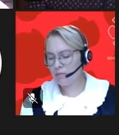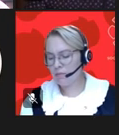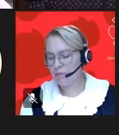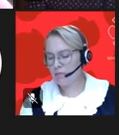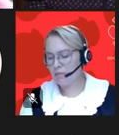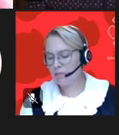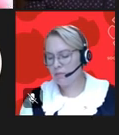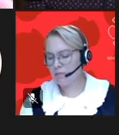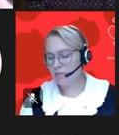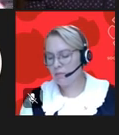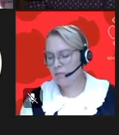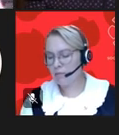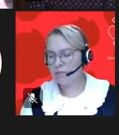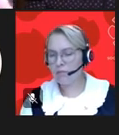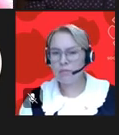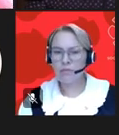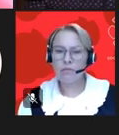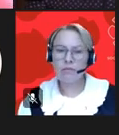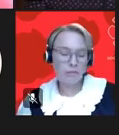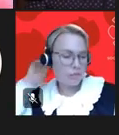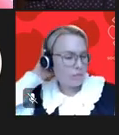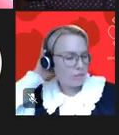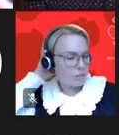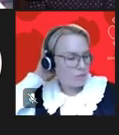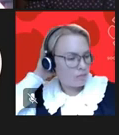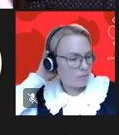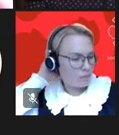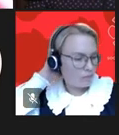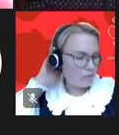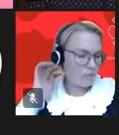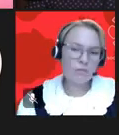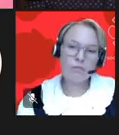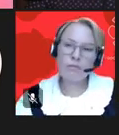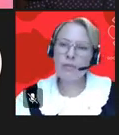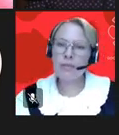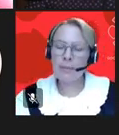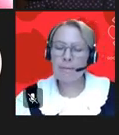Vore lite förmätet att föregå den Låta den att sätta sig